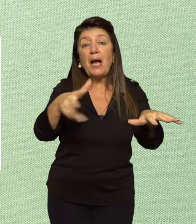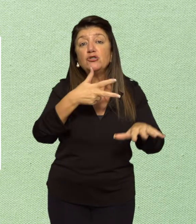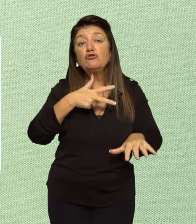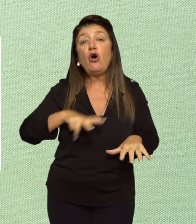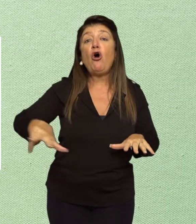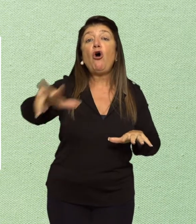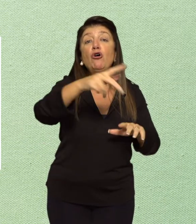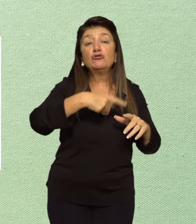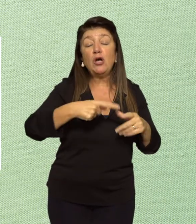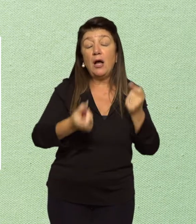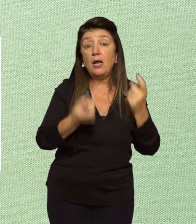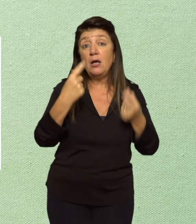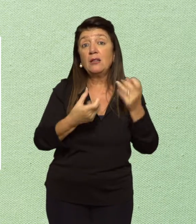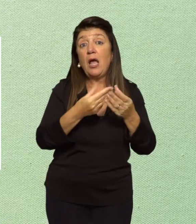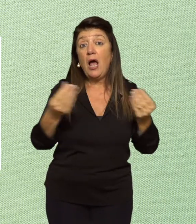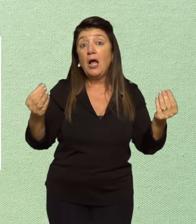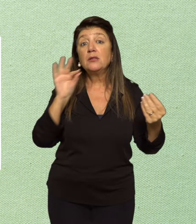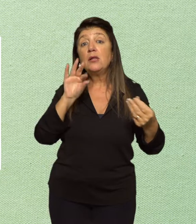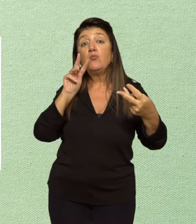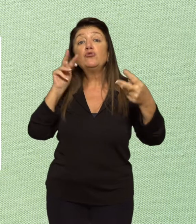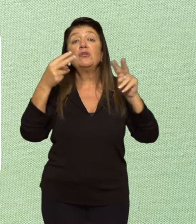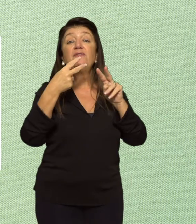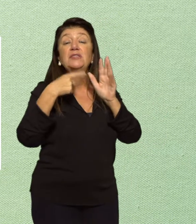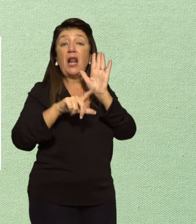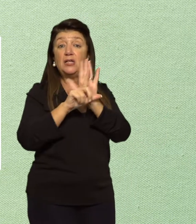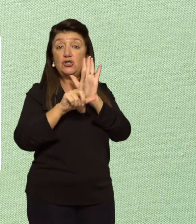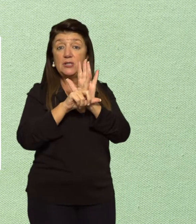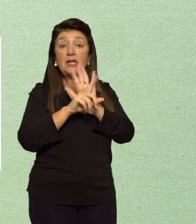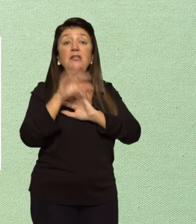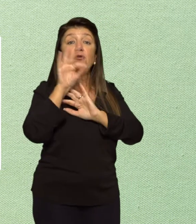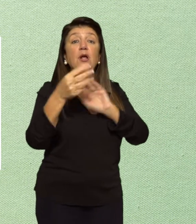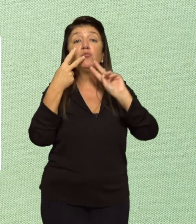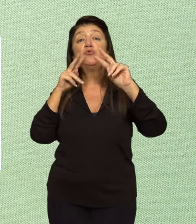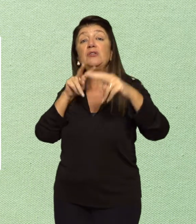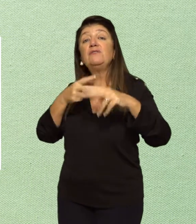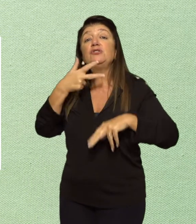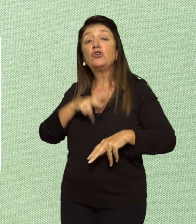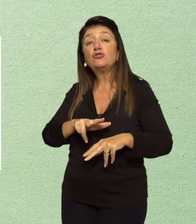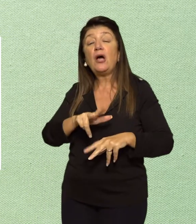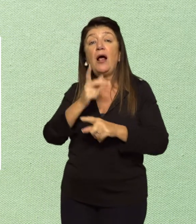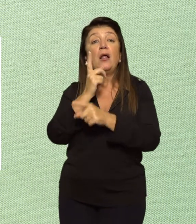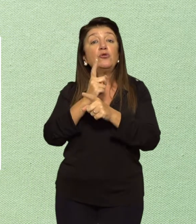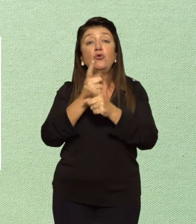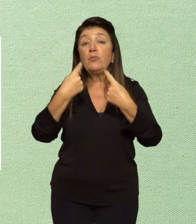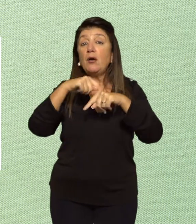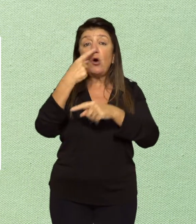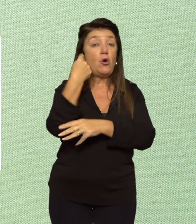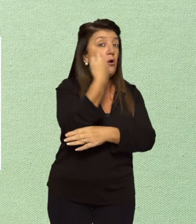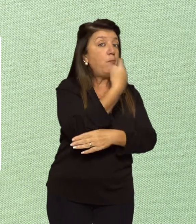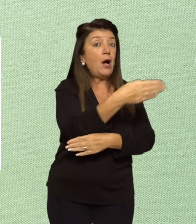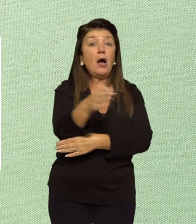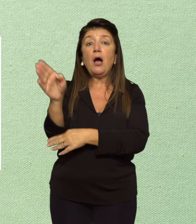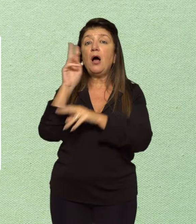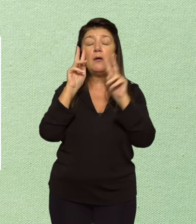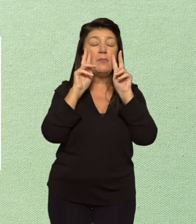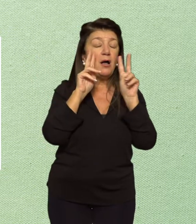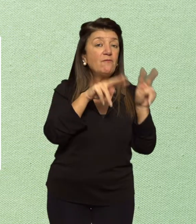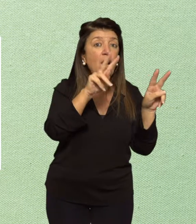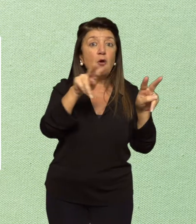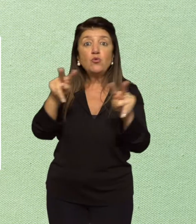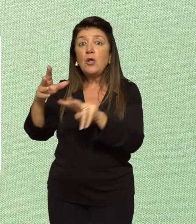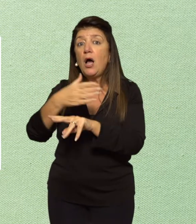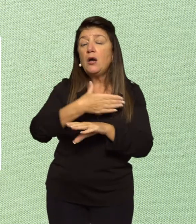di vista sociale allargato deve essere in qualche modo preso in considerazione. in Italia